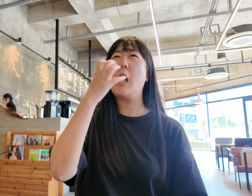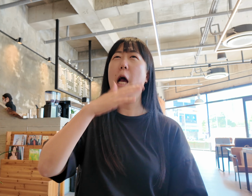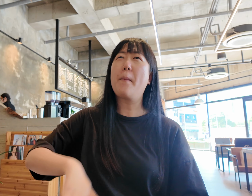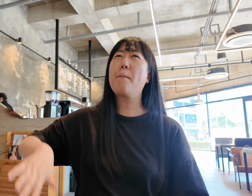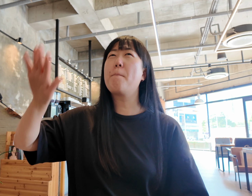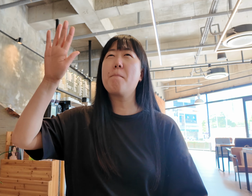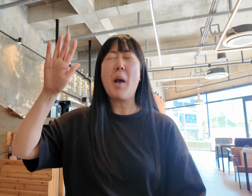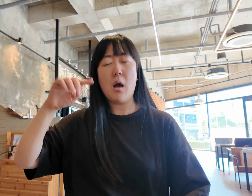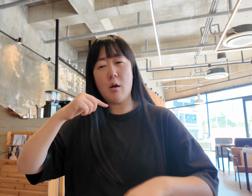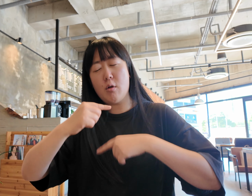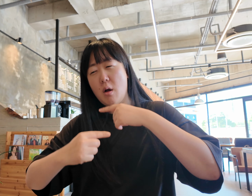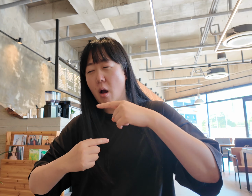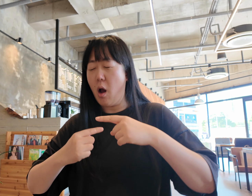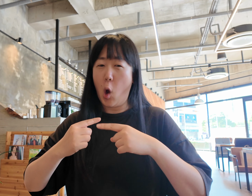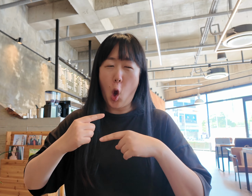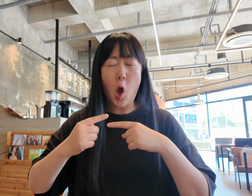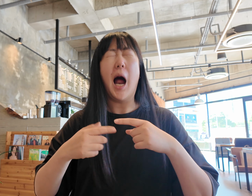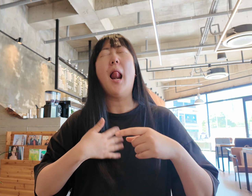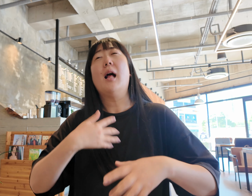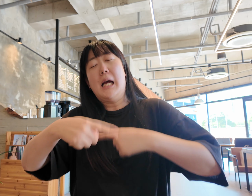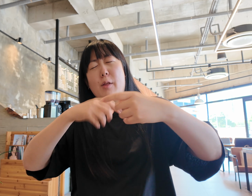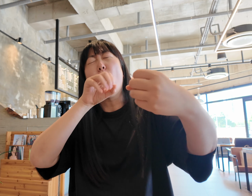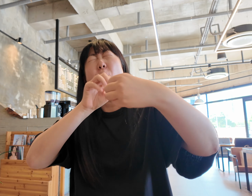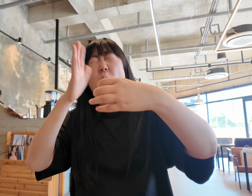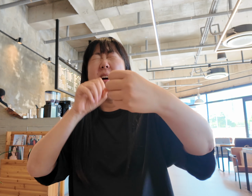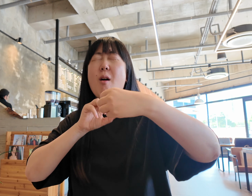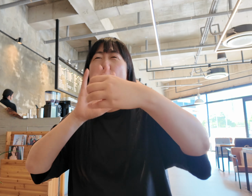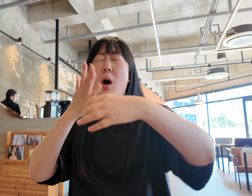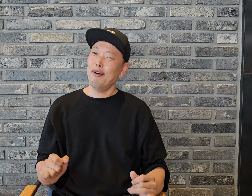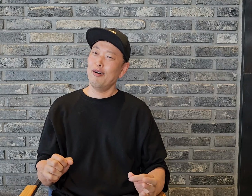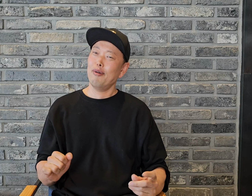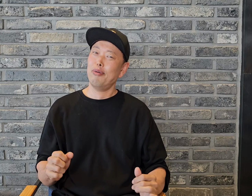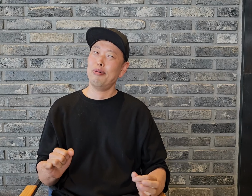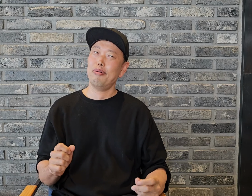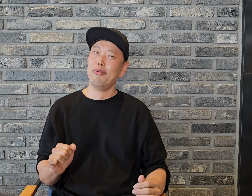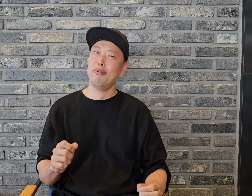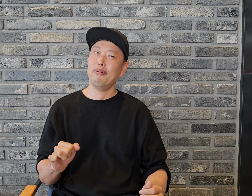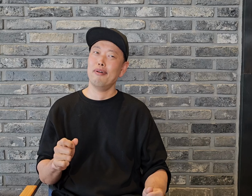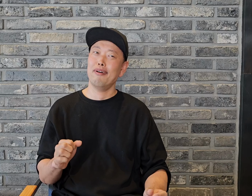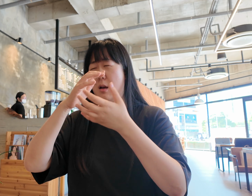ich bin in einer Gehörlosenkultur aufgewachsen, aber ich kann in Gebärdensprache kommunizieren. Oh, du gibst mir eine Aufgabe.